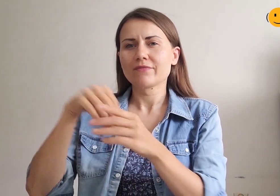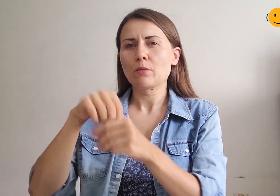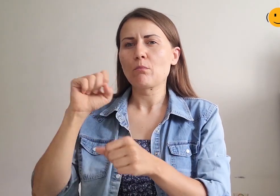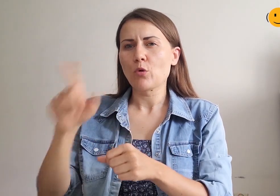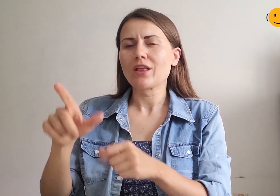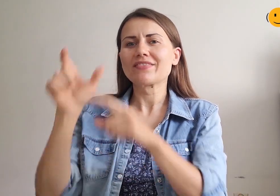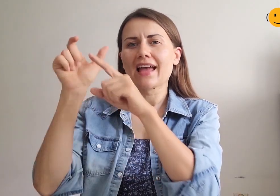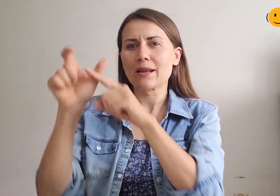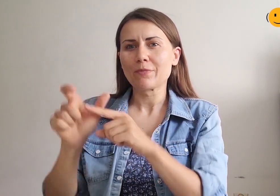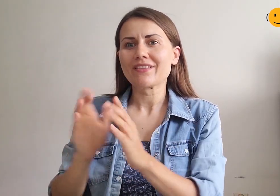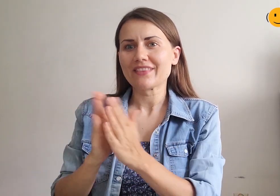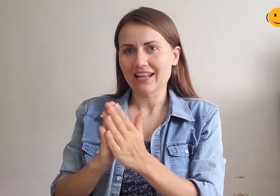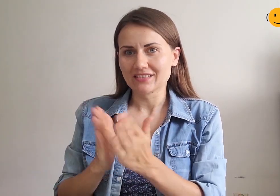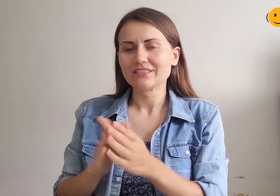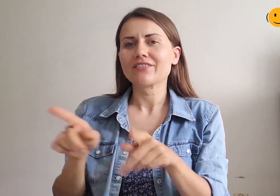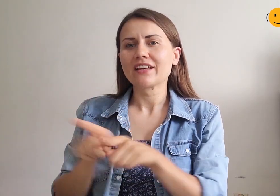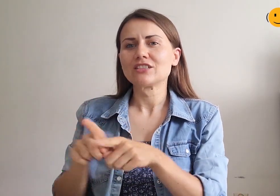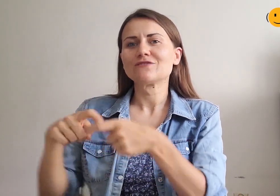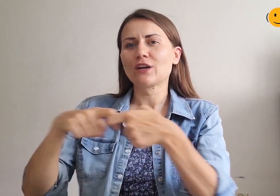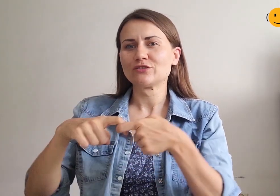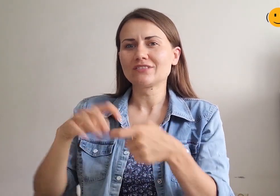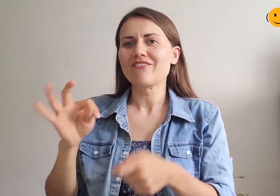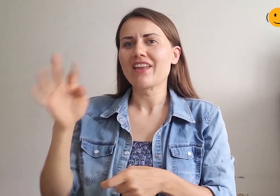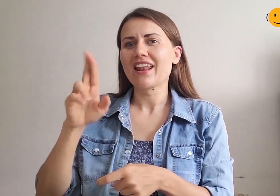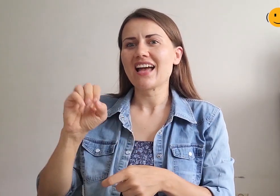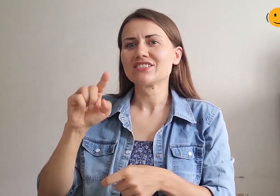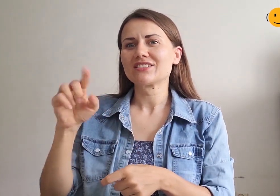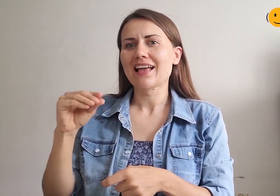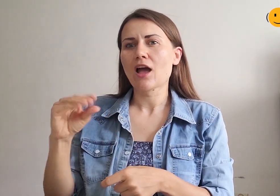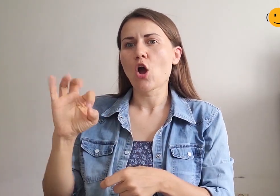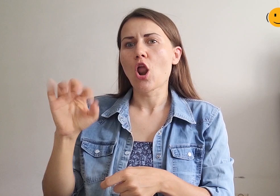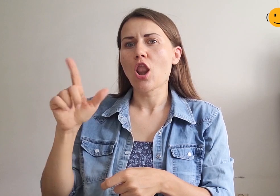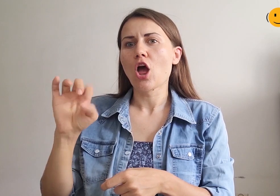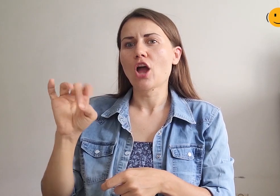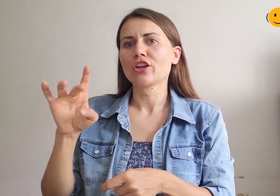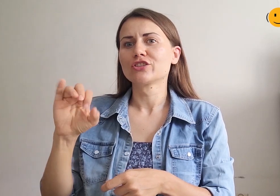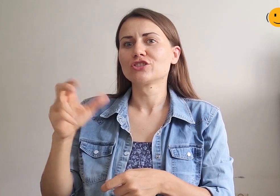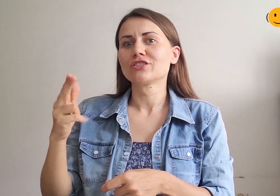dotyczący terminów literackich i związków frazeologicznych.